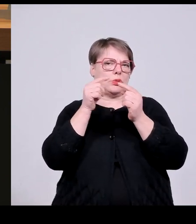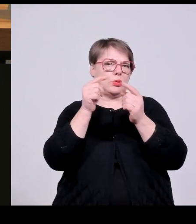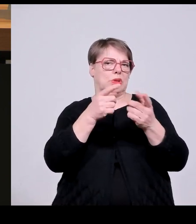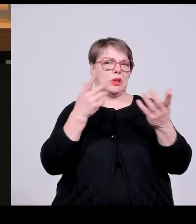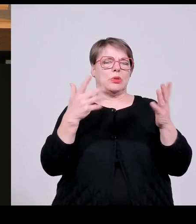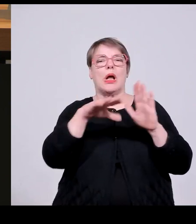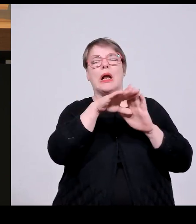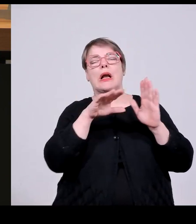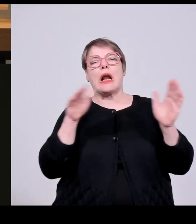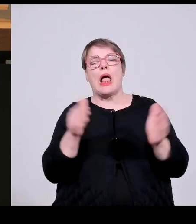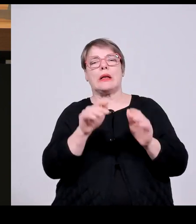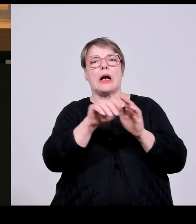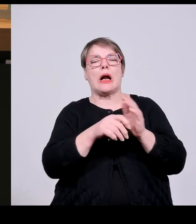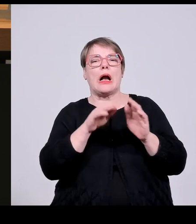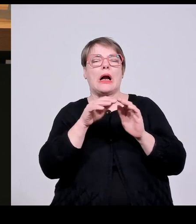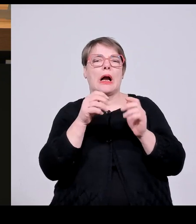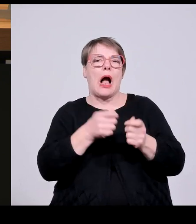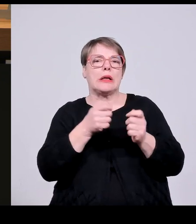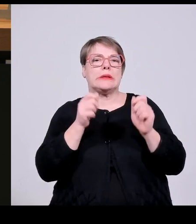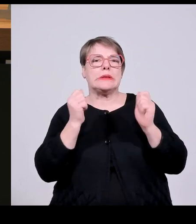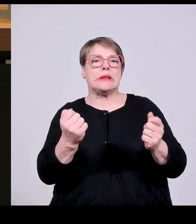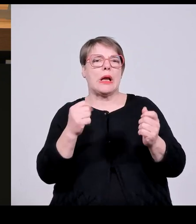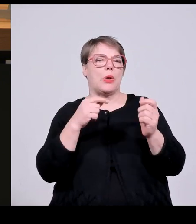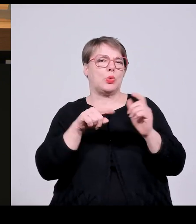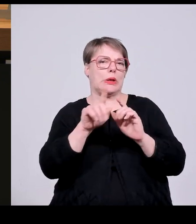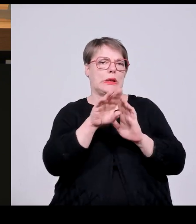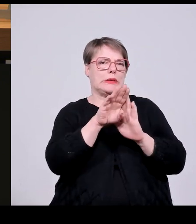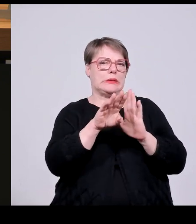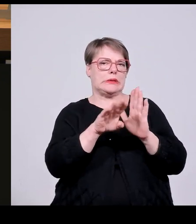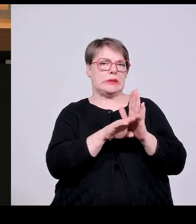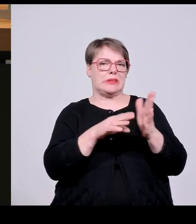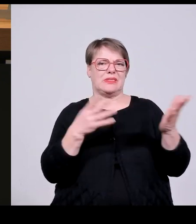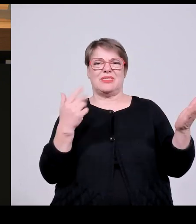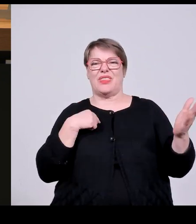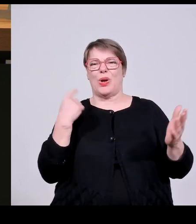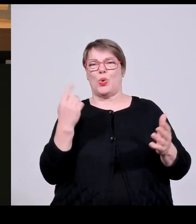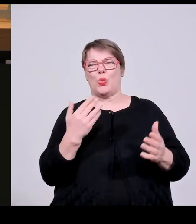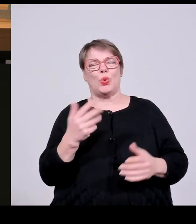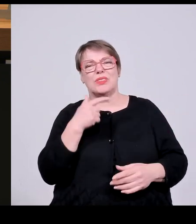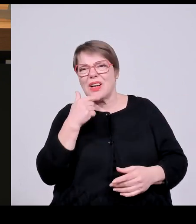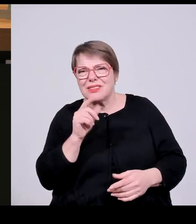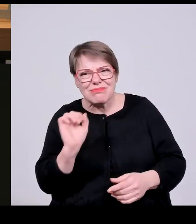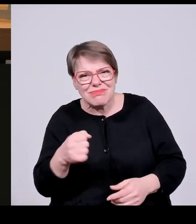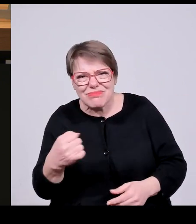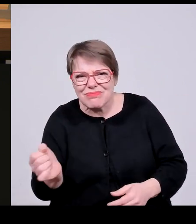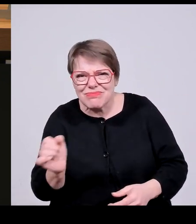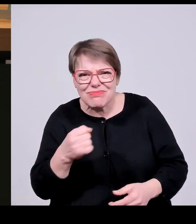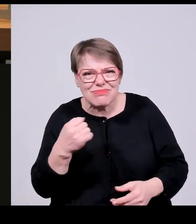alle - ich betone alle - Kleingärten gesetzlich so sichern wir sind dass es nicht geht.